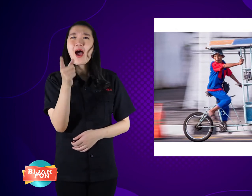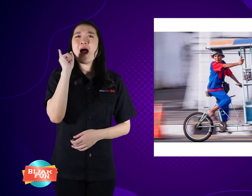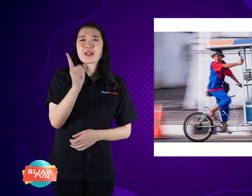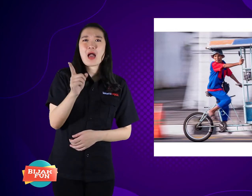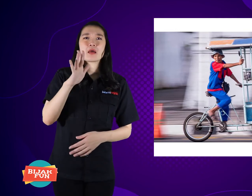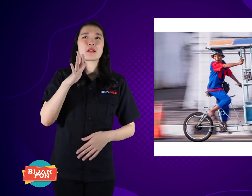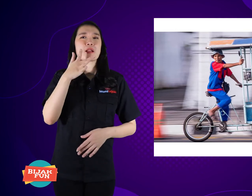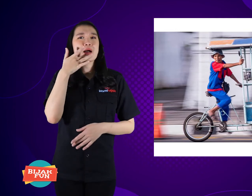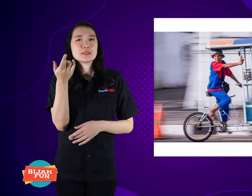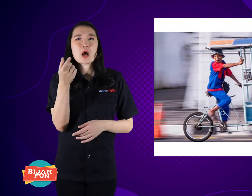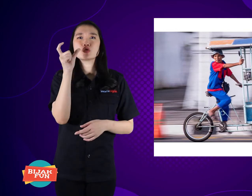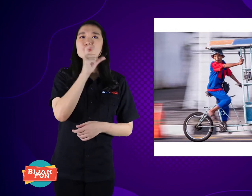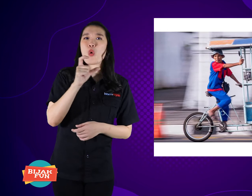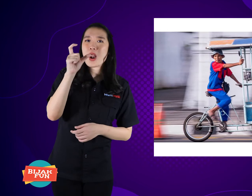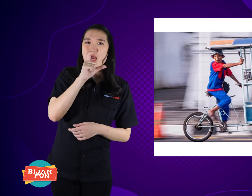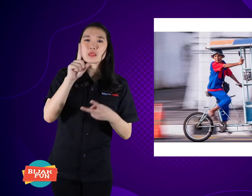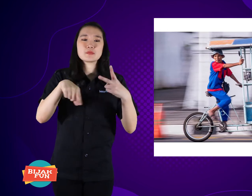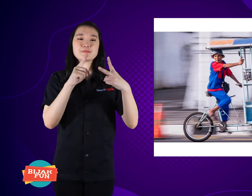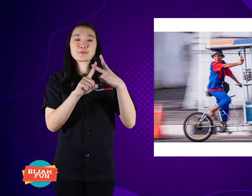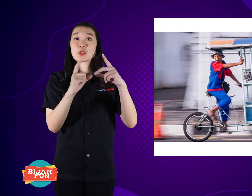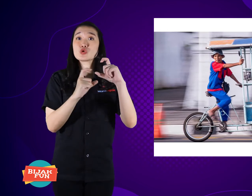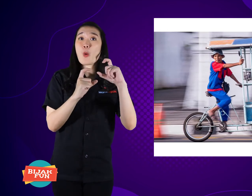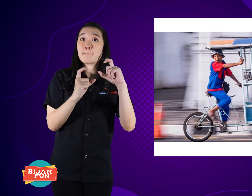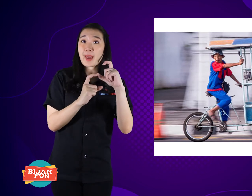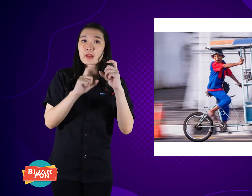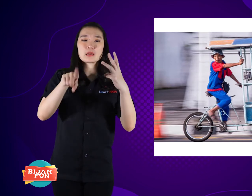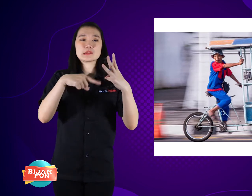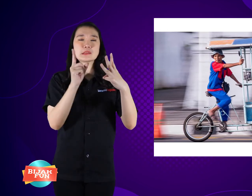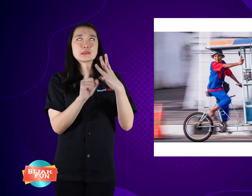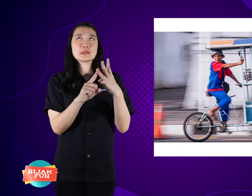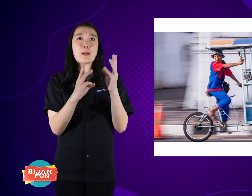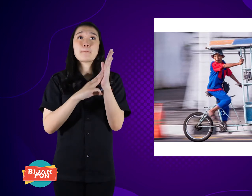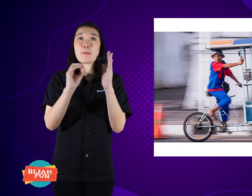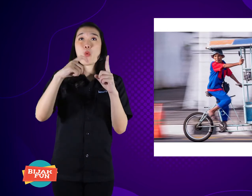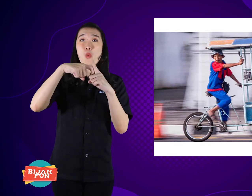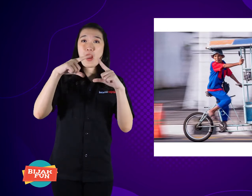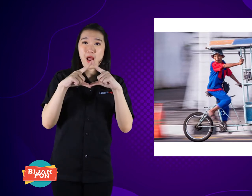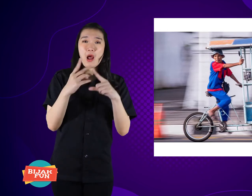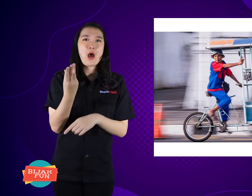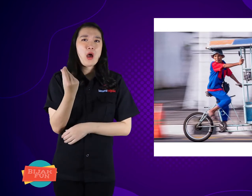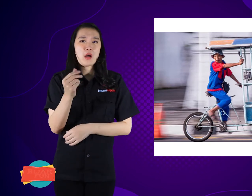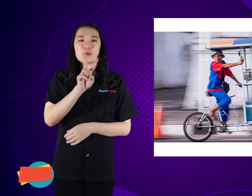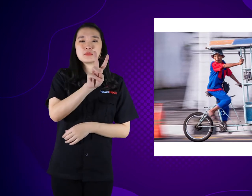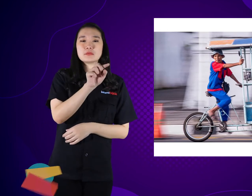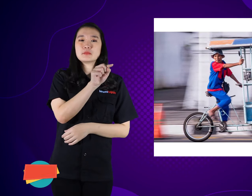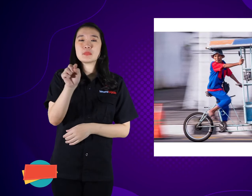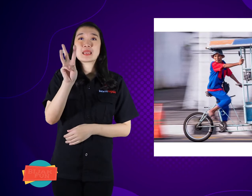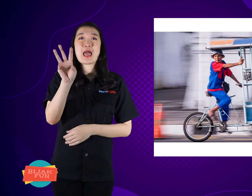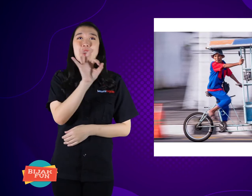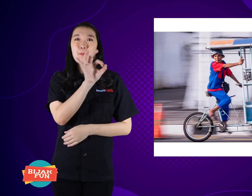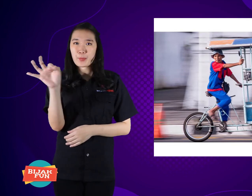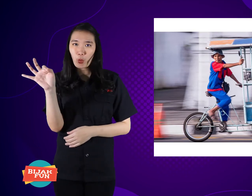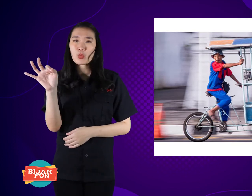beragam rasa seperti coklat, stoberi, moka dijual dengan harga 2-3 ribu per gelas.